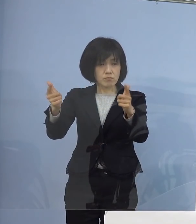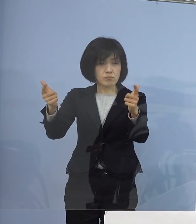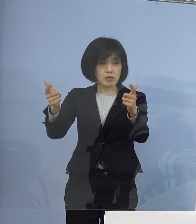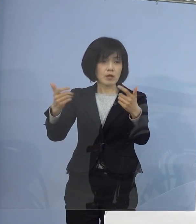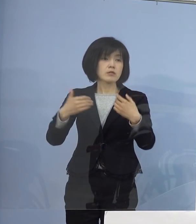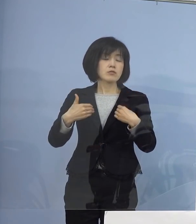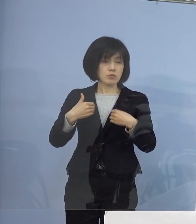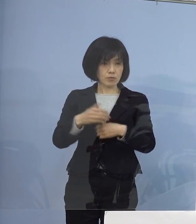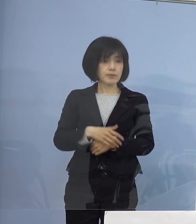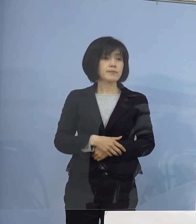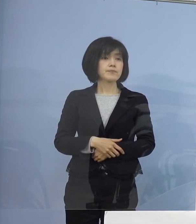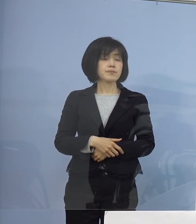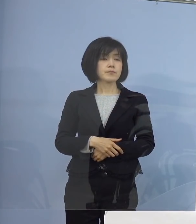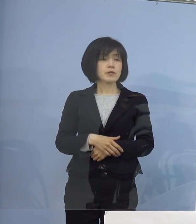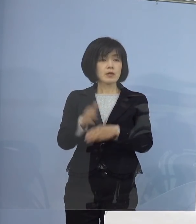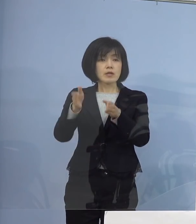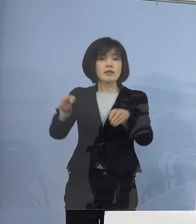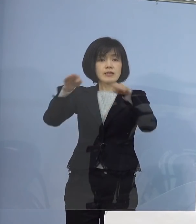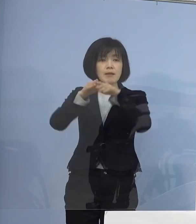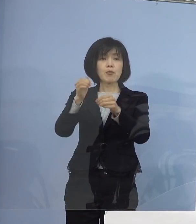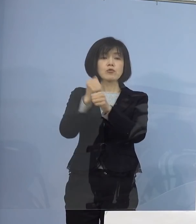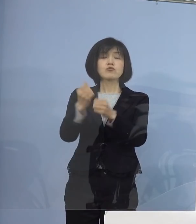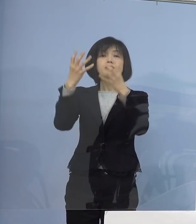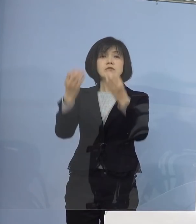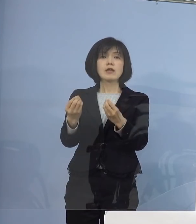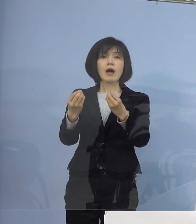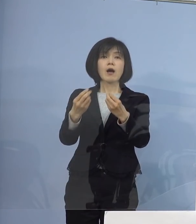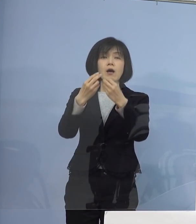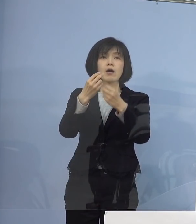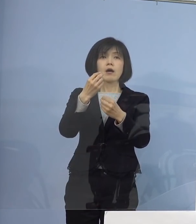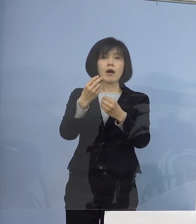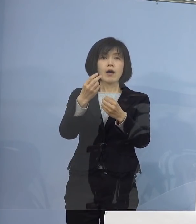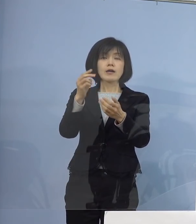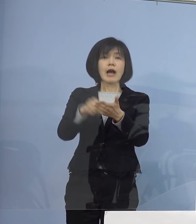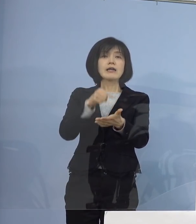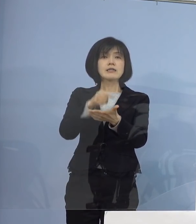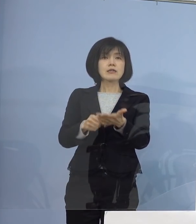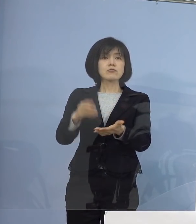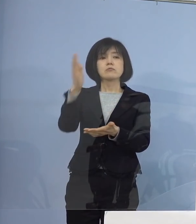結局箱だけ確保して 稼働しないということになってしまいます